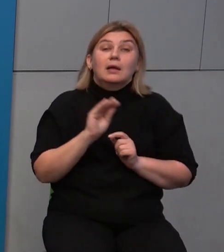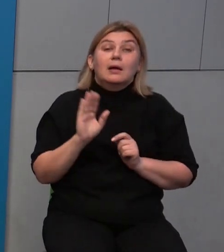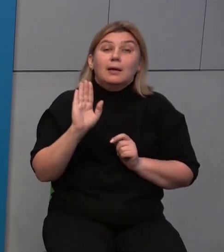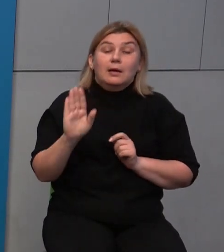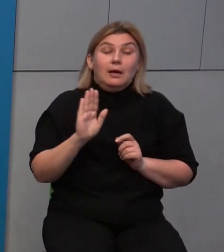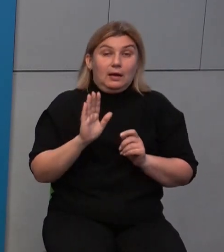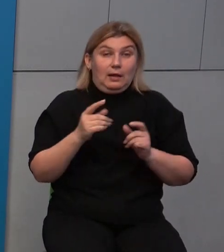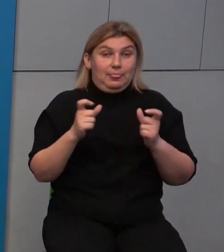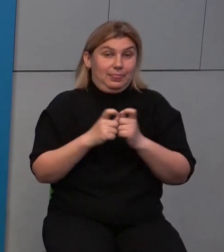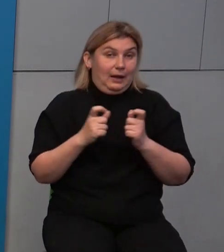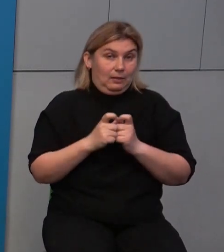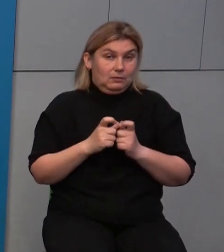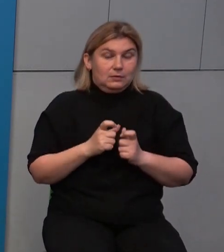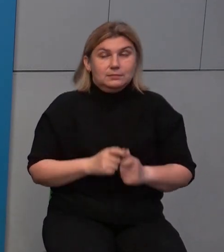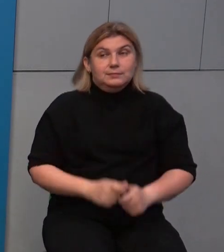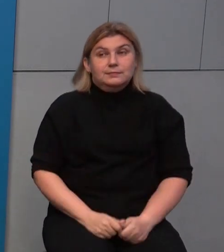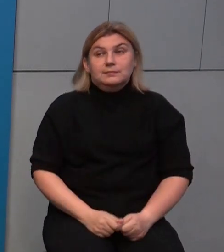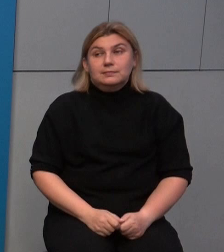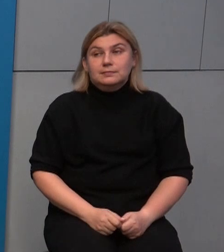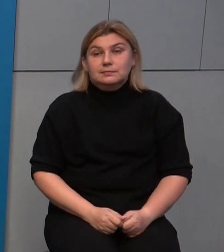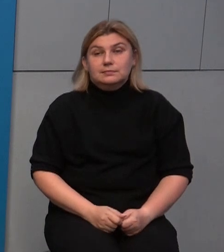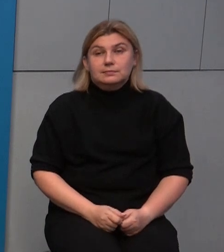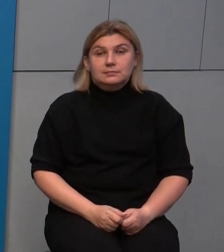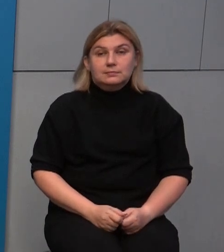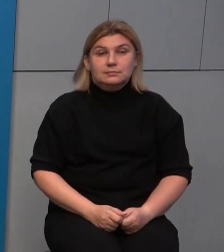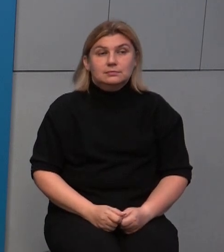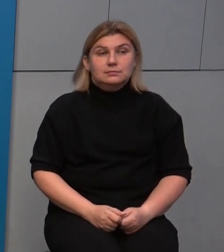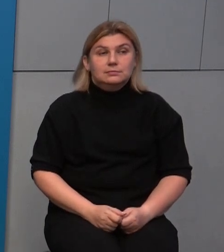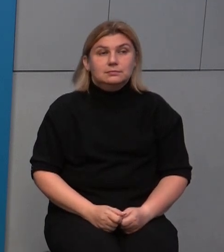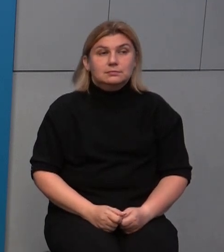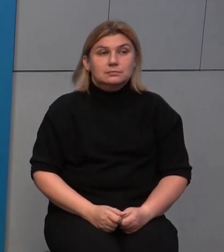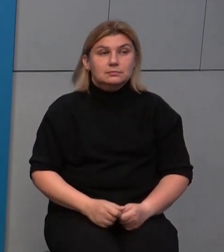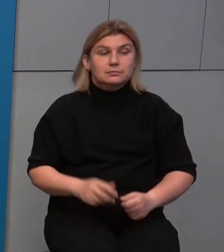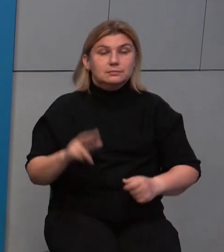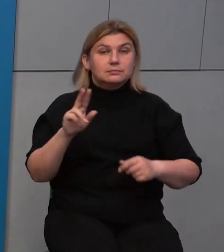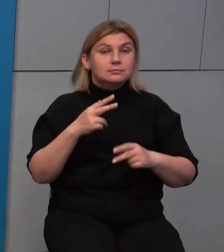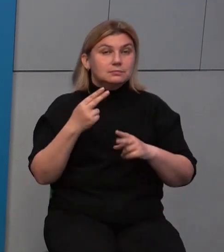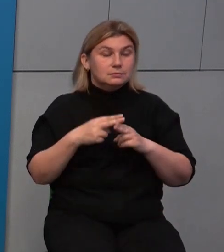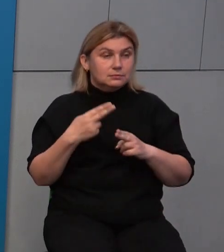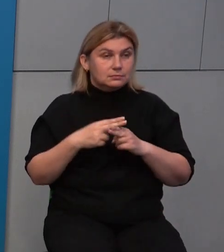Natomiast kiedy nawet chory i pod wpływem środków